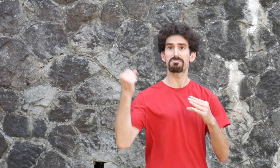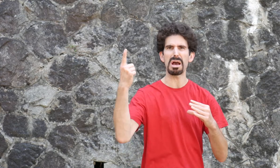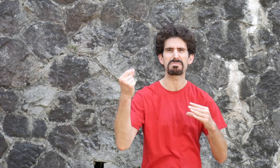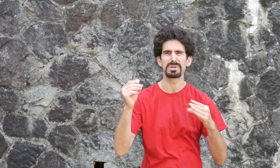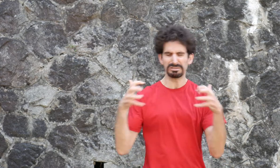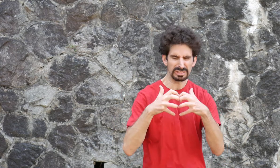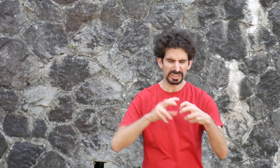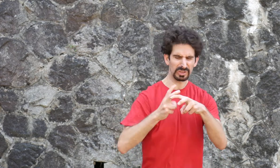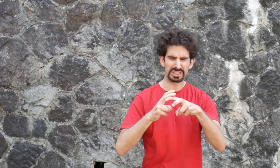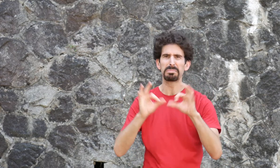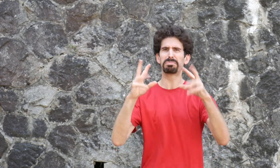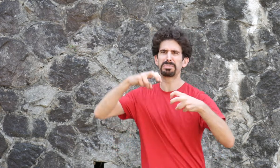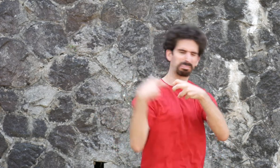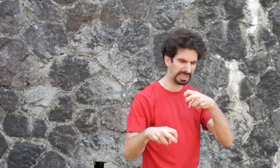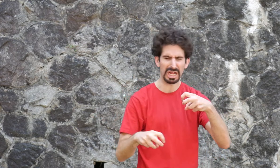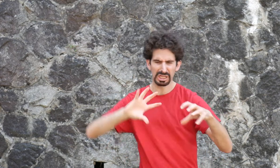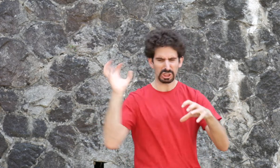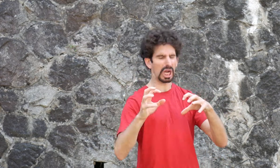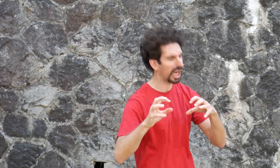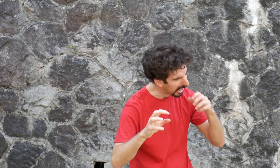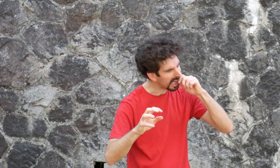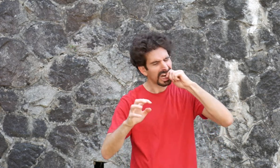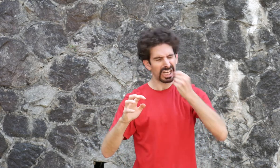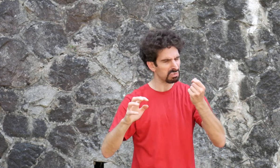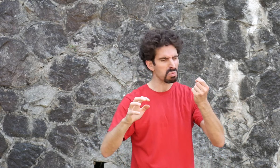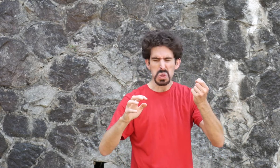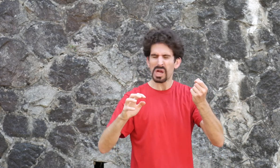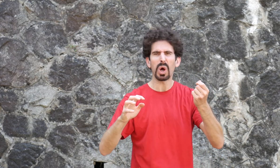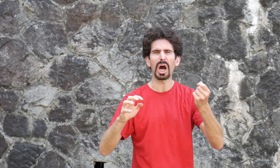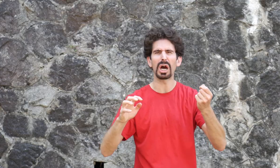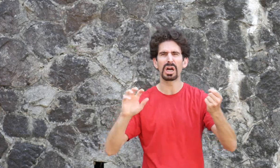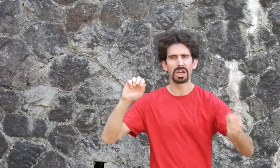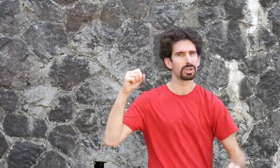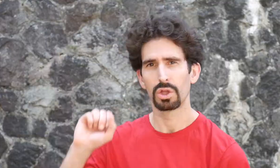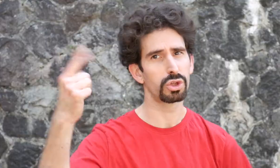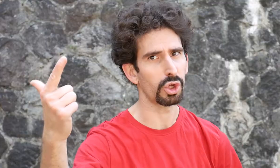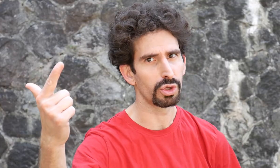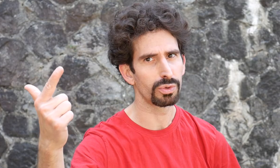devient comme de la pierre en un instant ! *Prédateur qui se casse une dent* Deux :